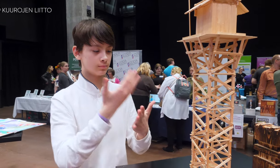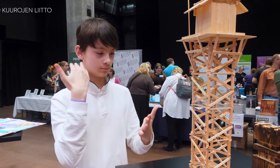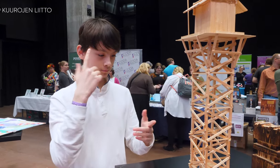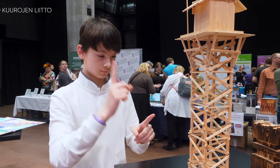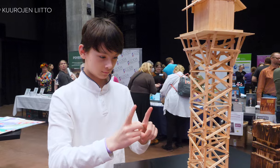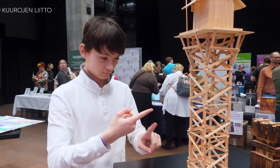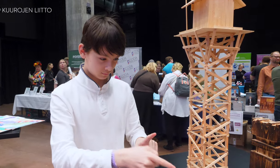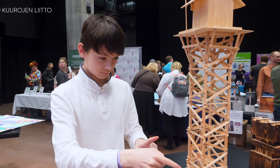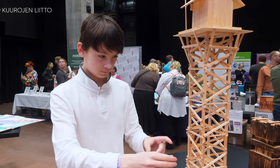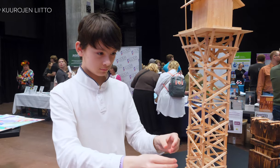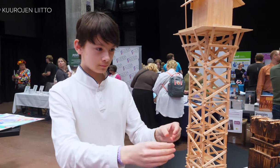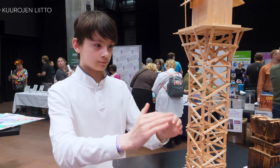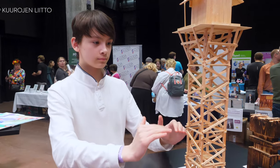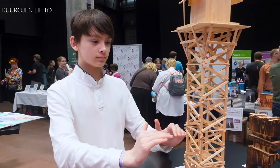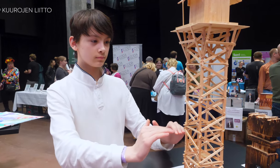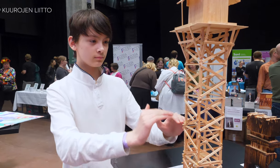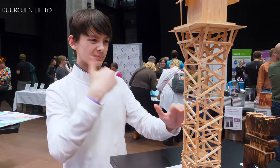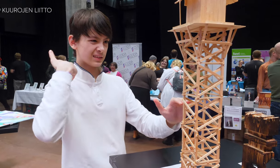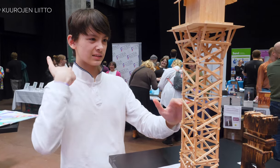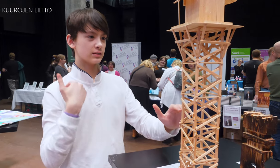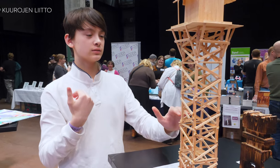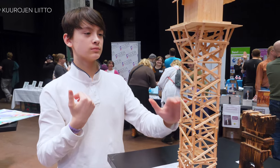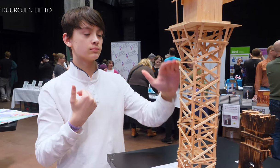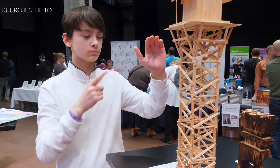Aloitin alhaalta ja se olikin rankkaa hommaa.